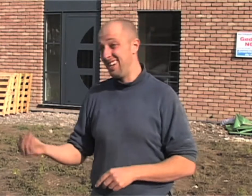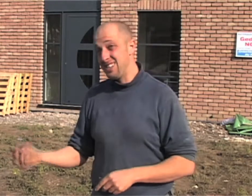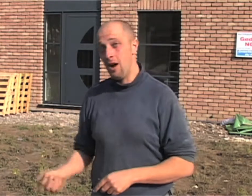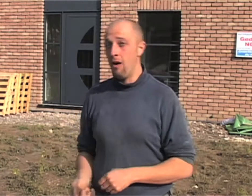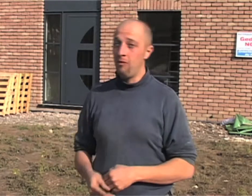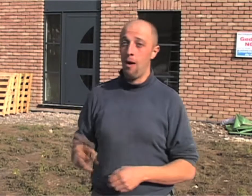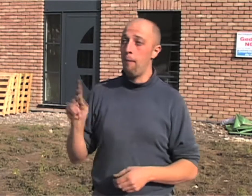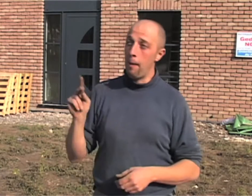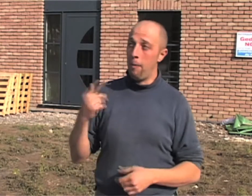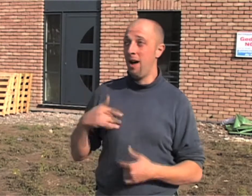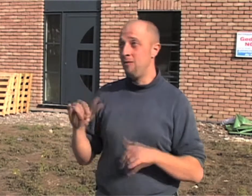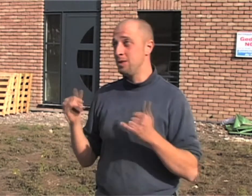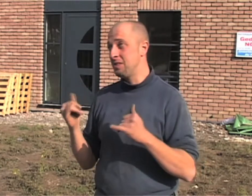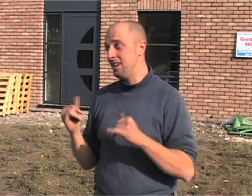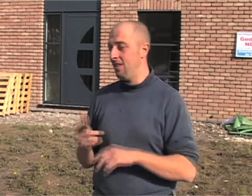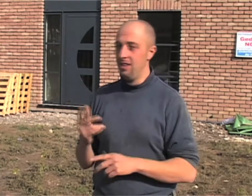Et le soir, on me demandait de jouer avec eux